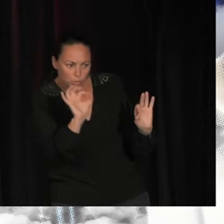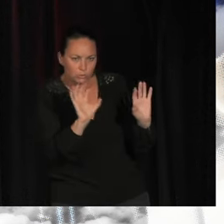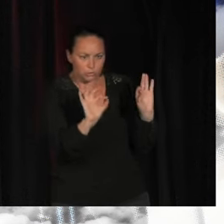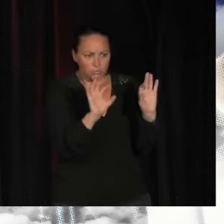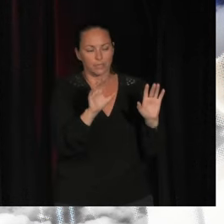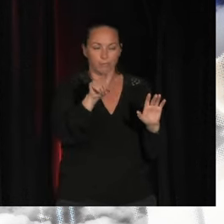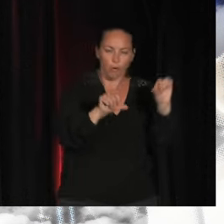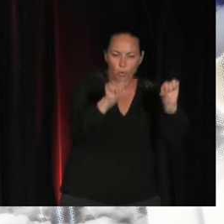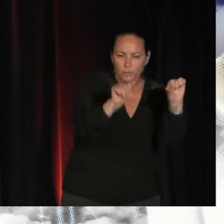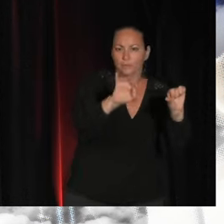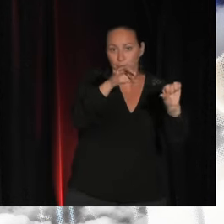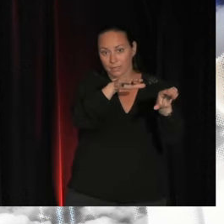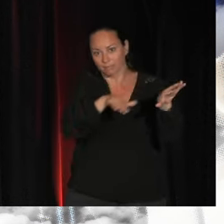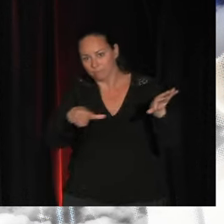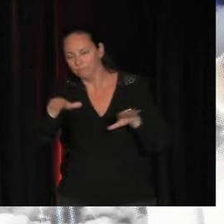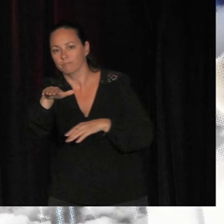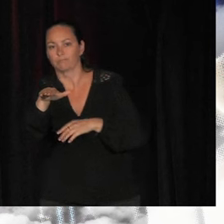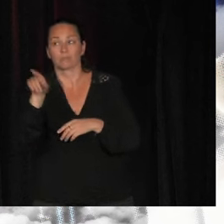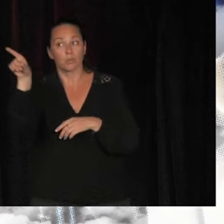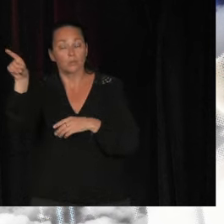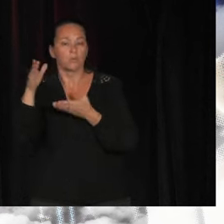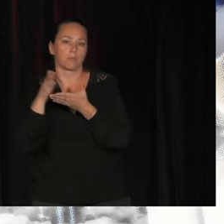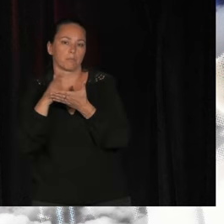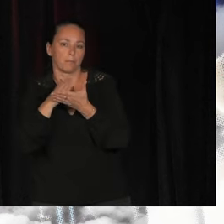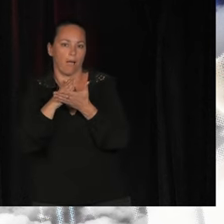Et en coulisses, ils étaient en train de préparer un plan de domination